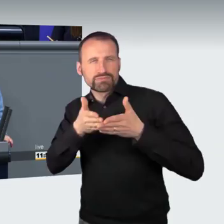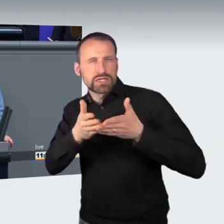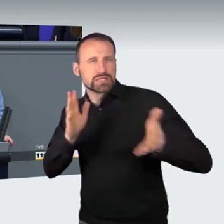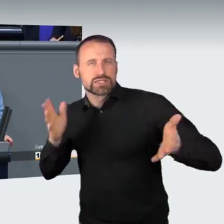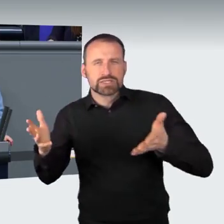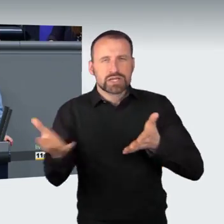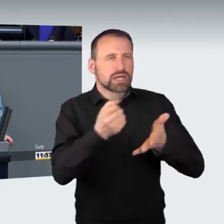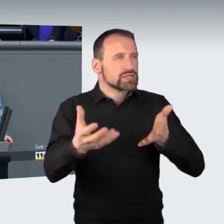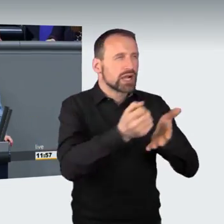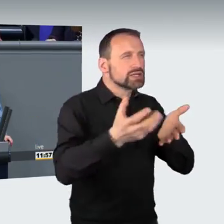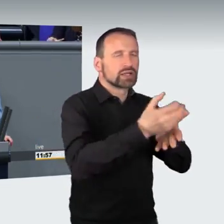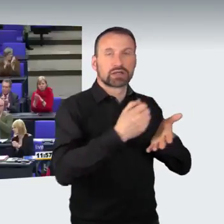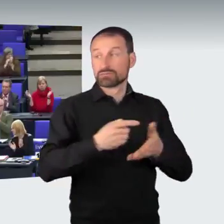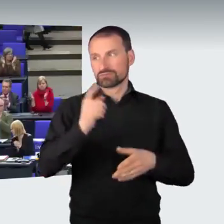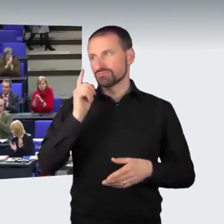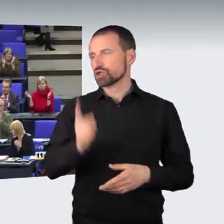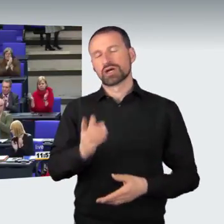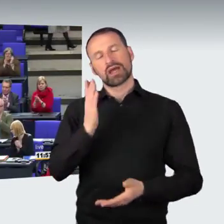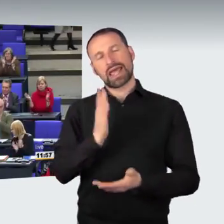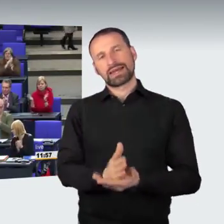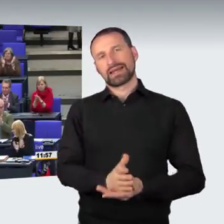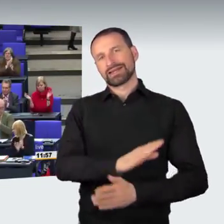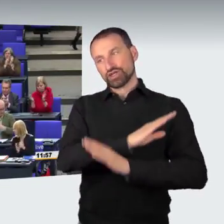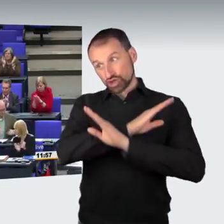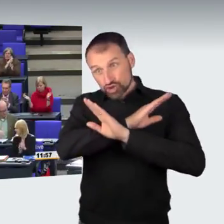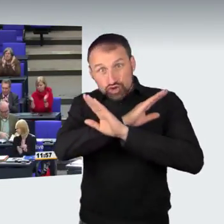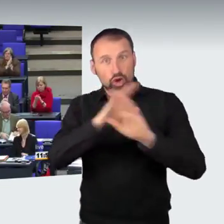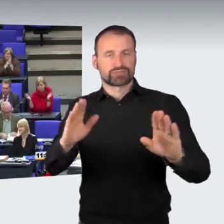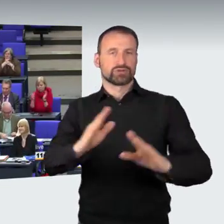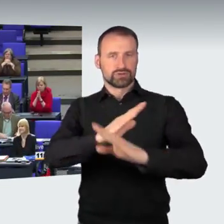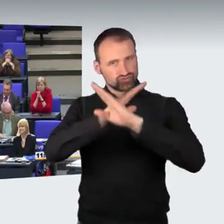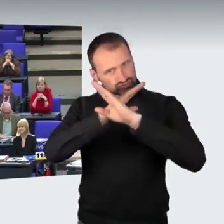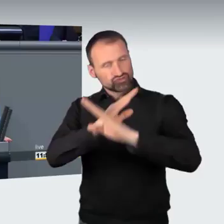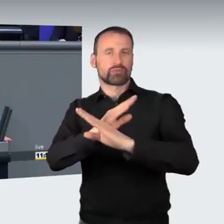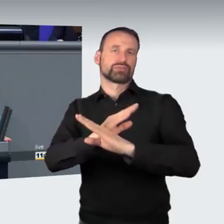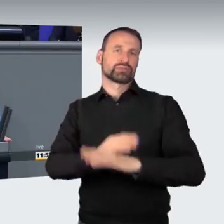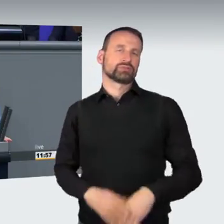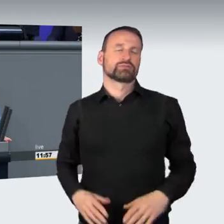(Applaus)